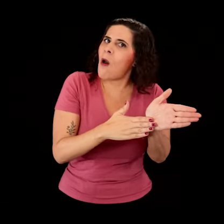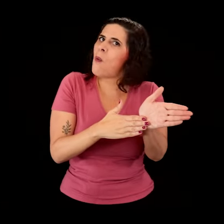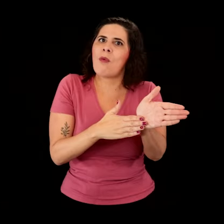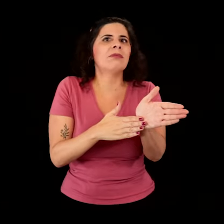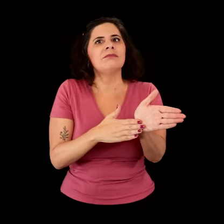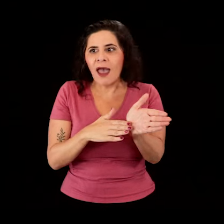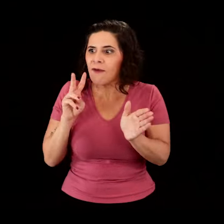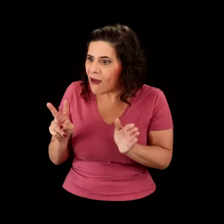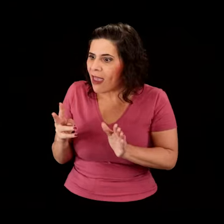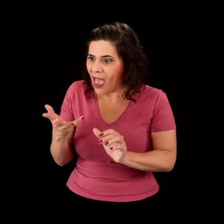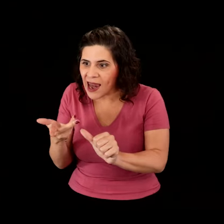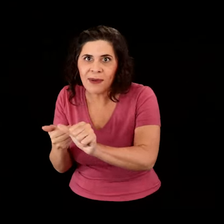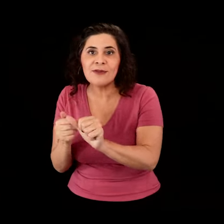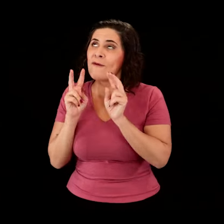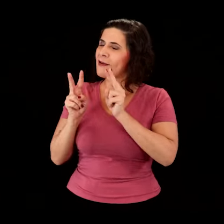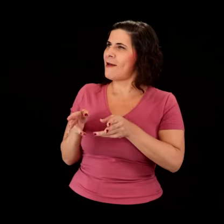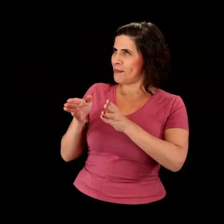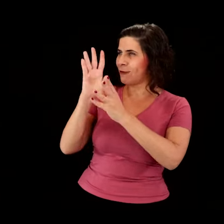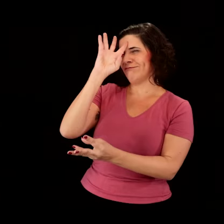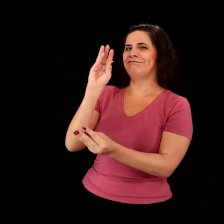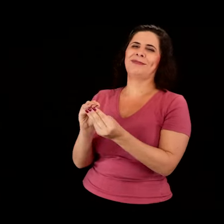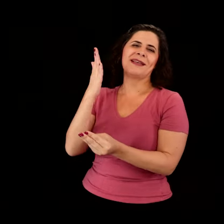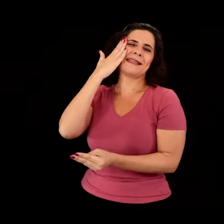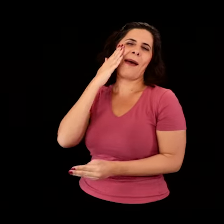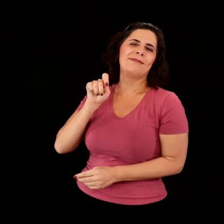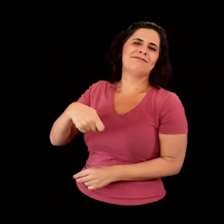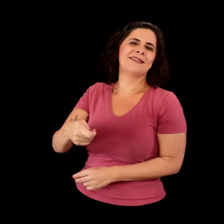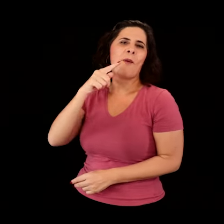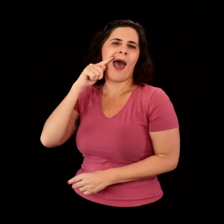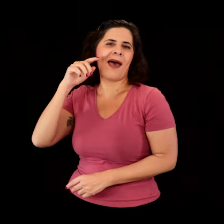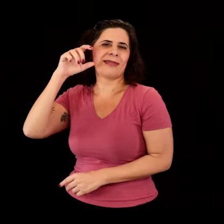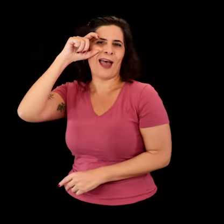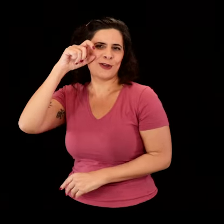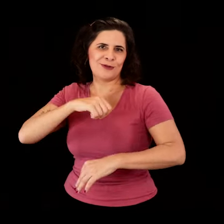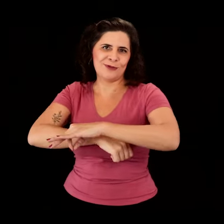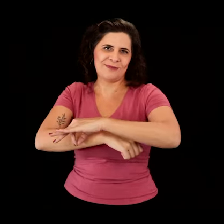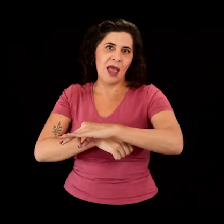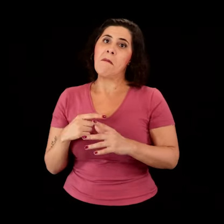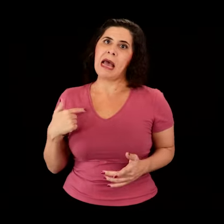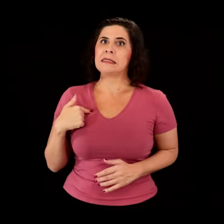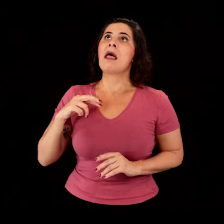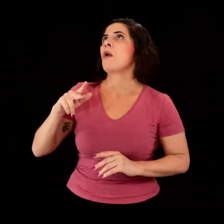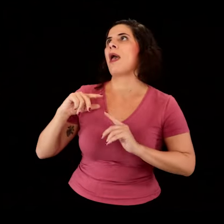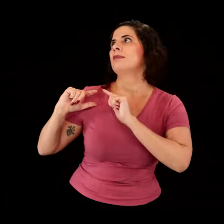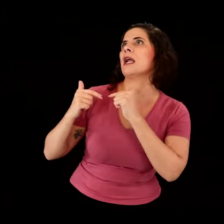tanto que até hoje você bate o olho em um Artacho e reconhece rapidamente, apesar de não ter se afirmado como uma escola ou tradição.